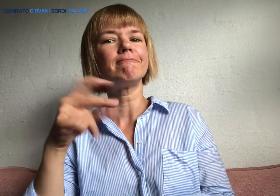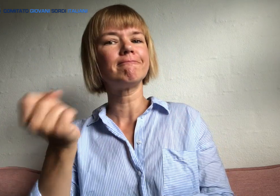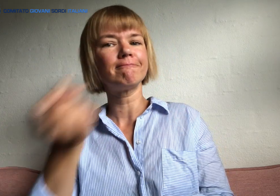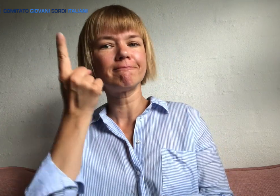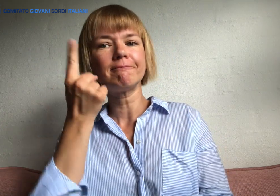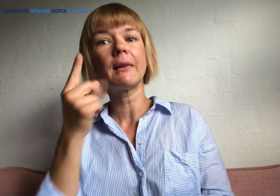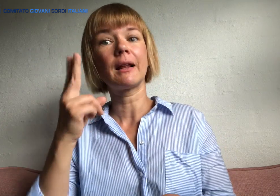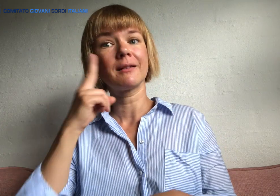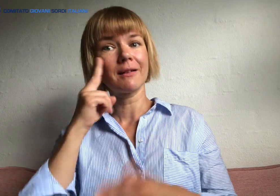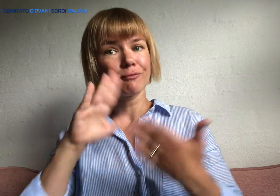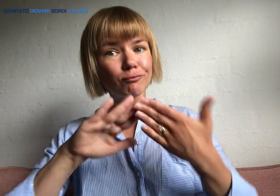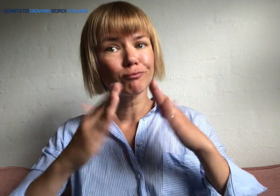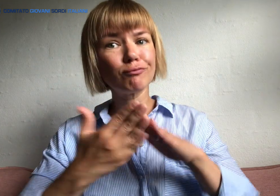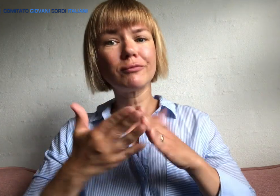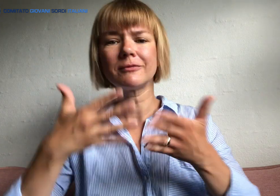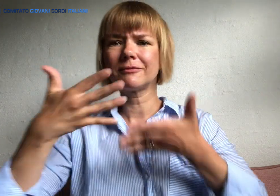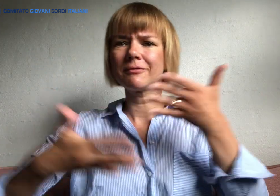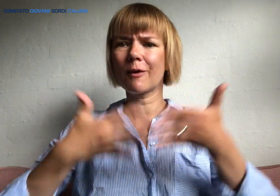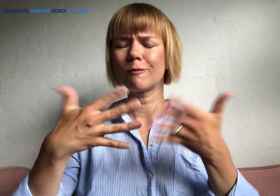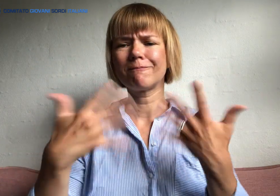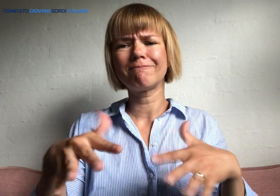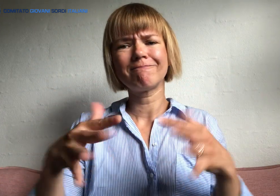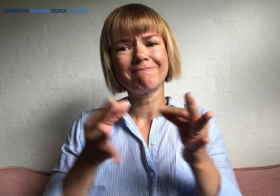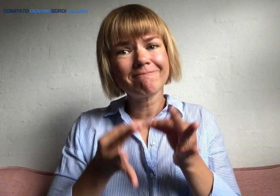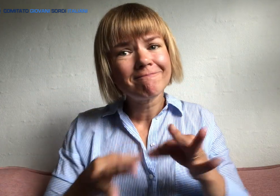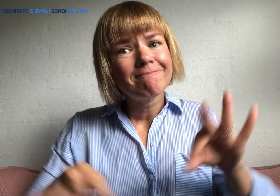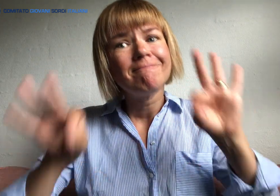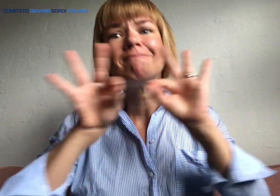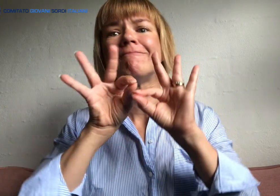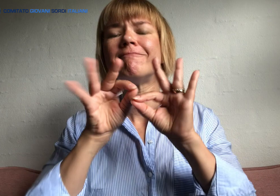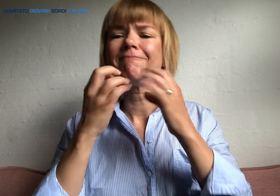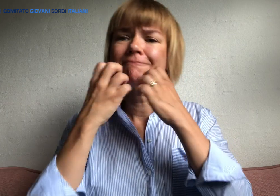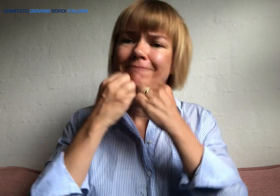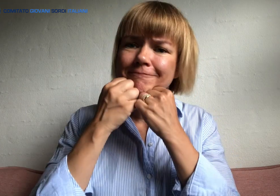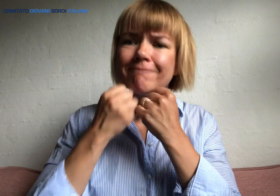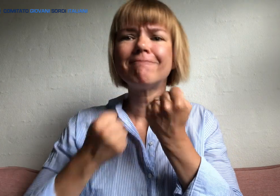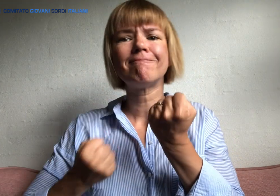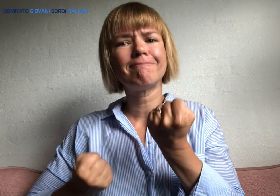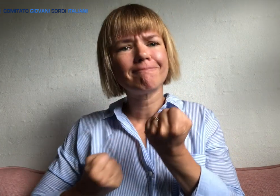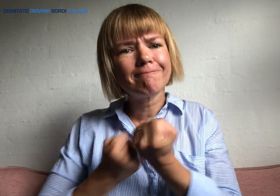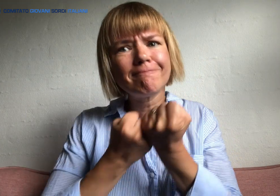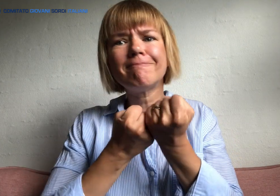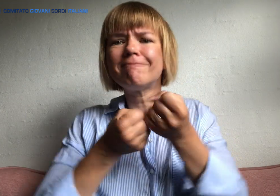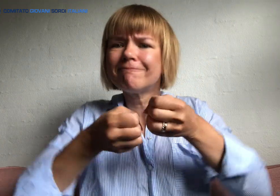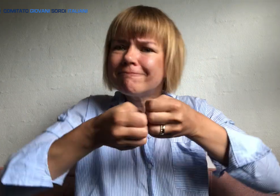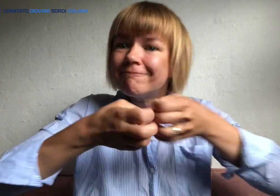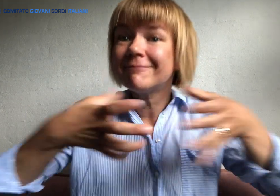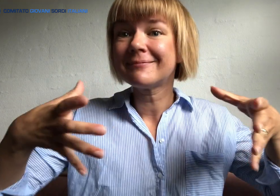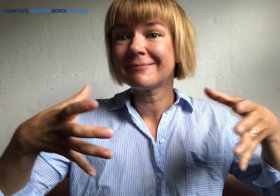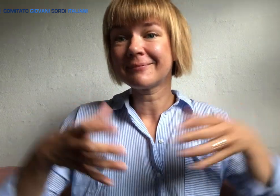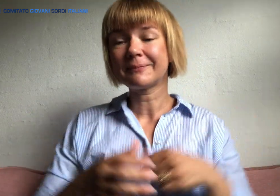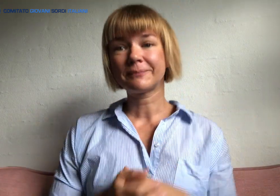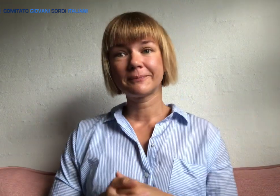Dopo la relazione capirete quanto la comunità sorda e la lingua dei segni siano importanti, preziosi, supportivi per lo sviluppo della comunità.